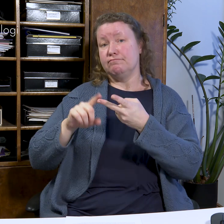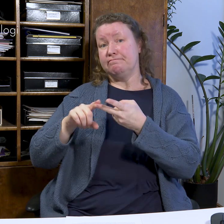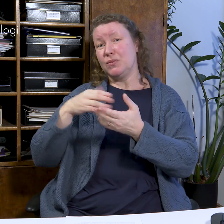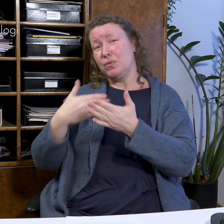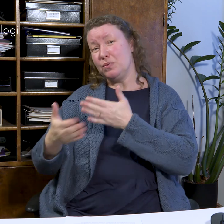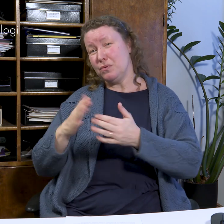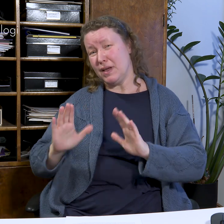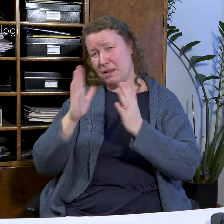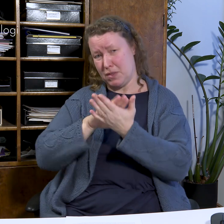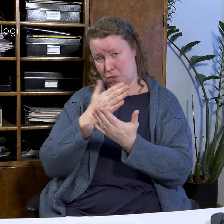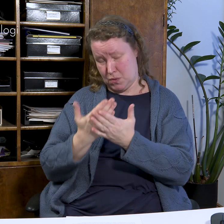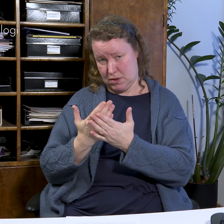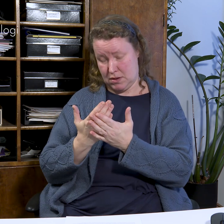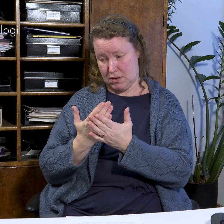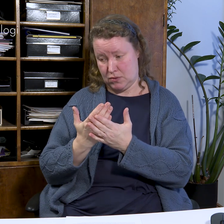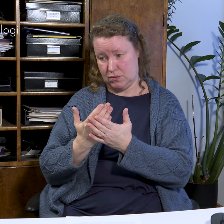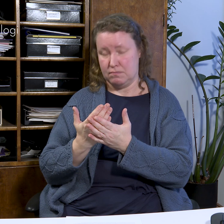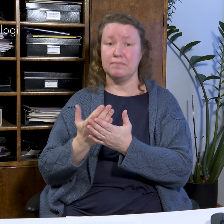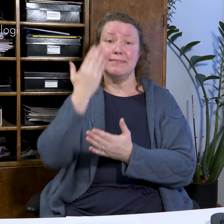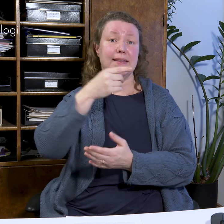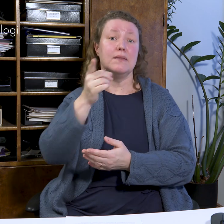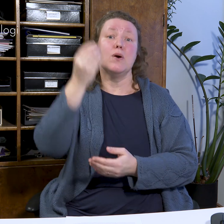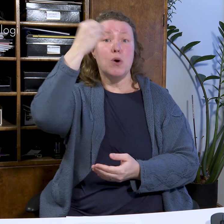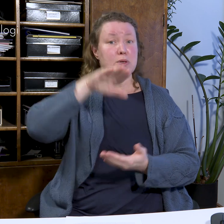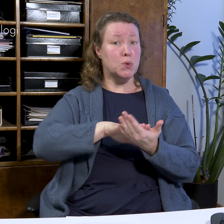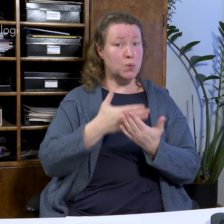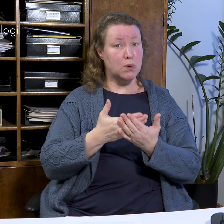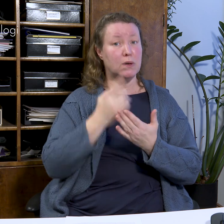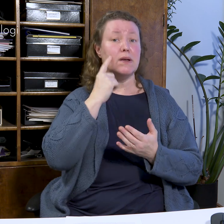Työelämätulkkaukseen on jo vuosia toivottu vastaavaa järjestämistapaa -